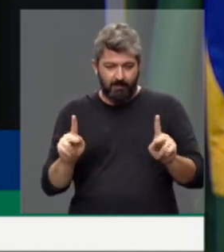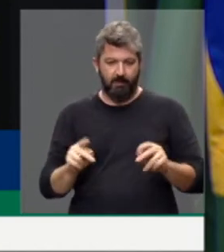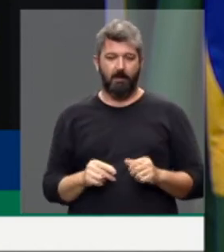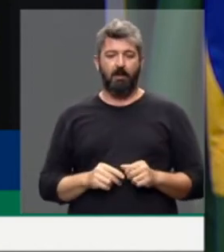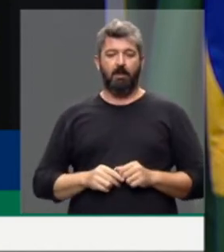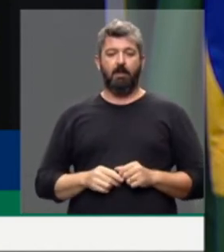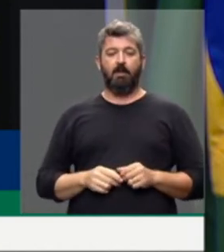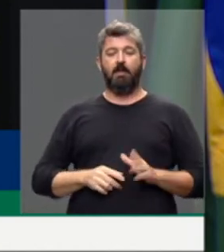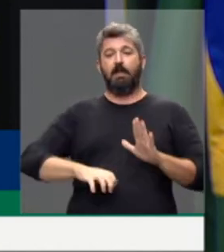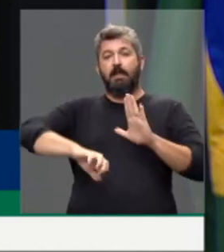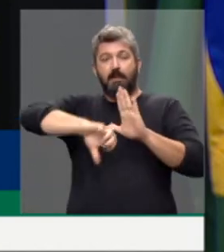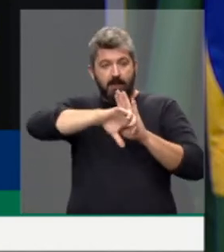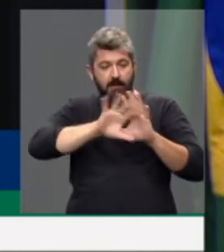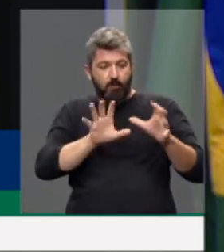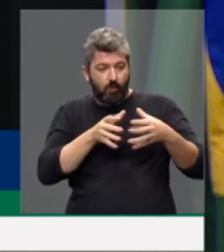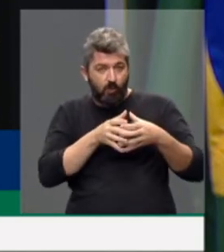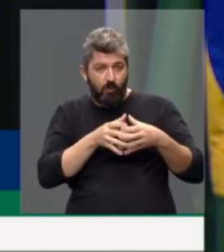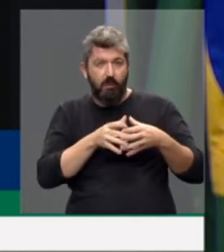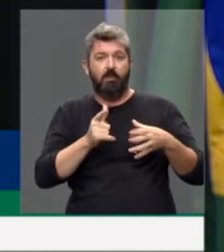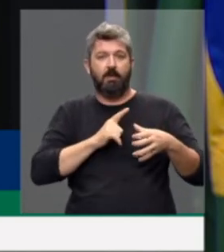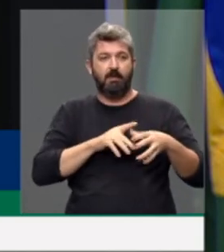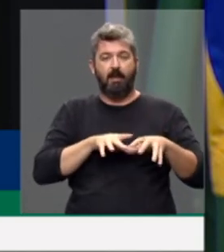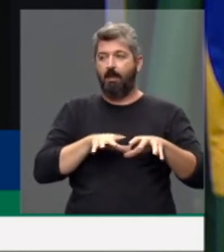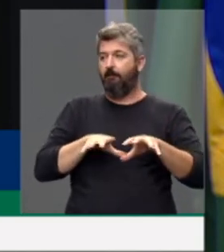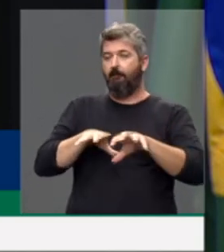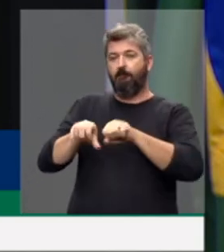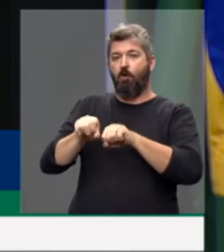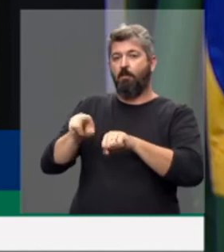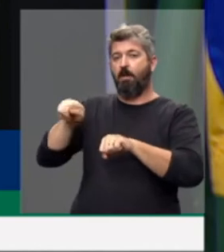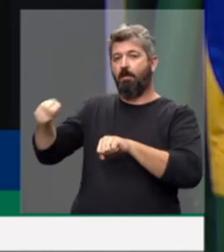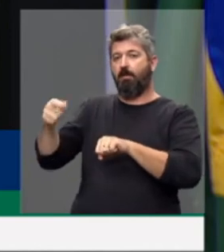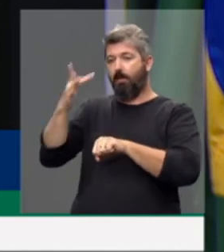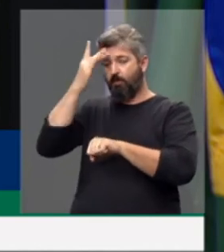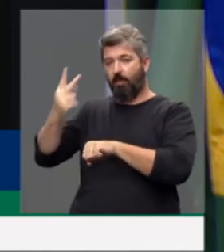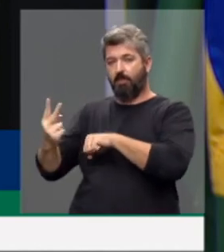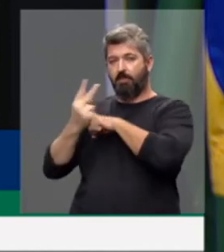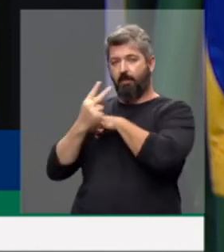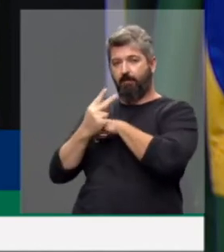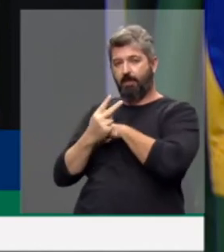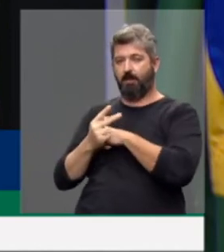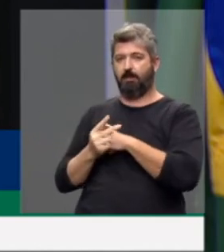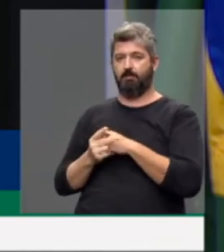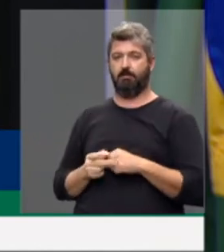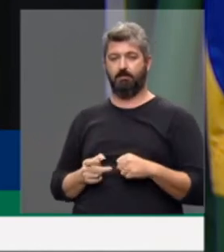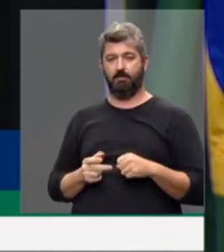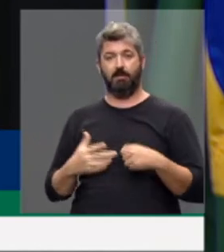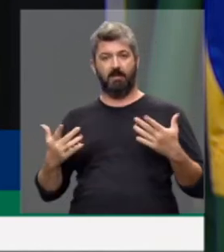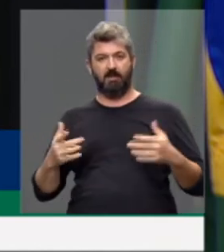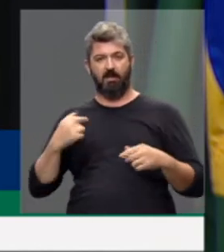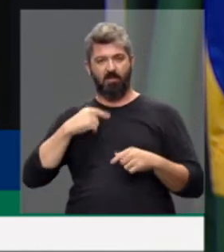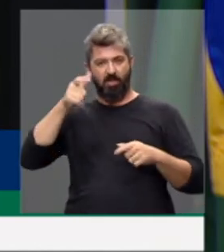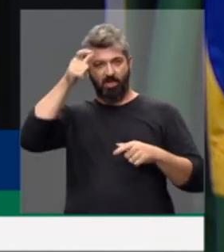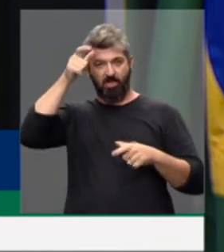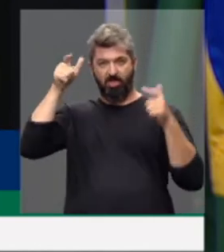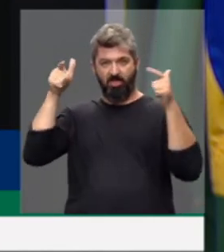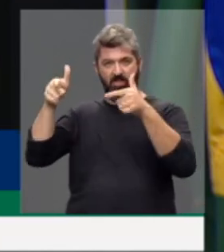CONCEITO SANTIDADE NÃO É IGUAL PARA TODO MUNDO TAMBÉM. É PRECISO QUE A GENTE CONSIDERE QUE O CRIME ORGANIZADO ESTÁ FORMANDO OS